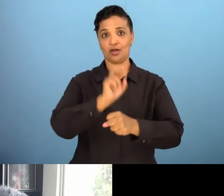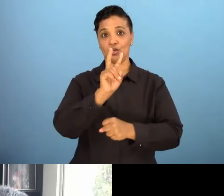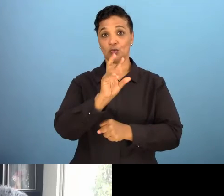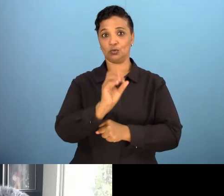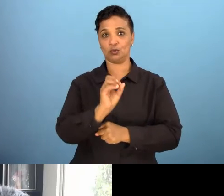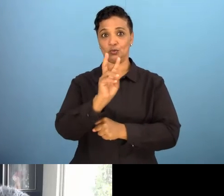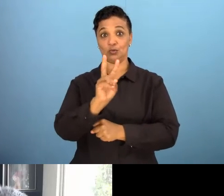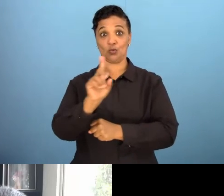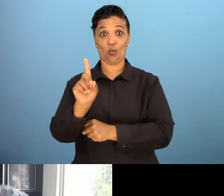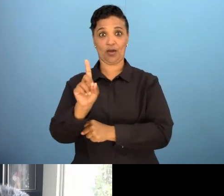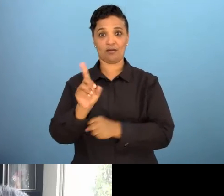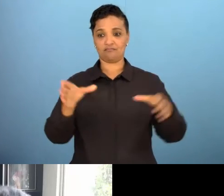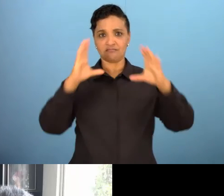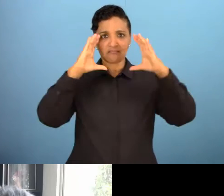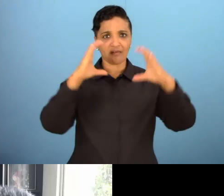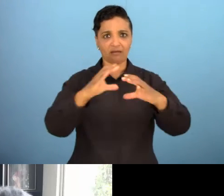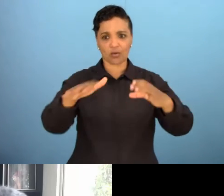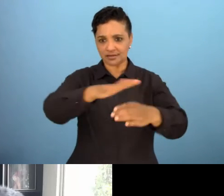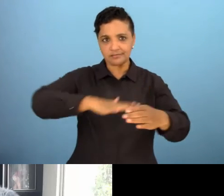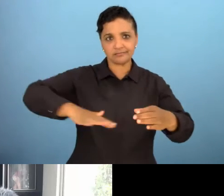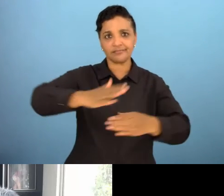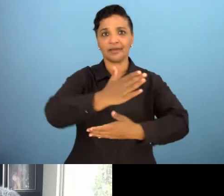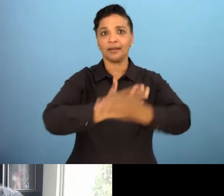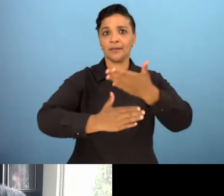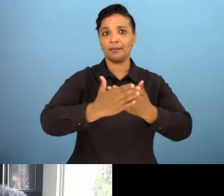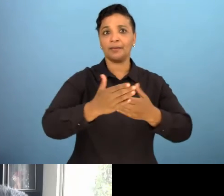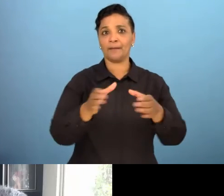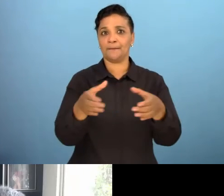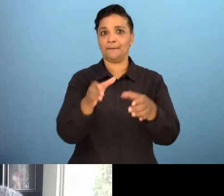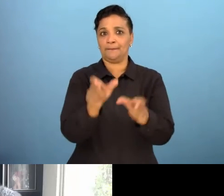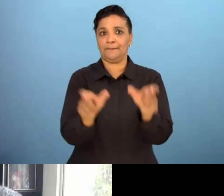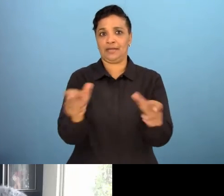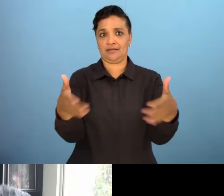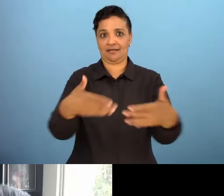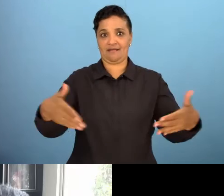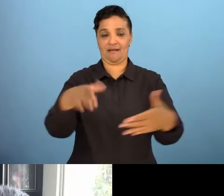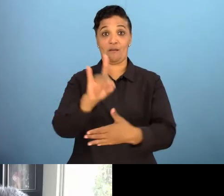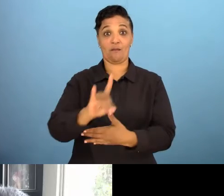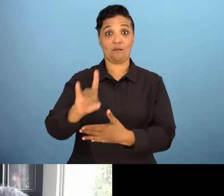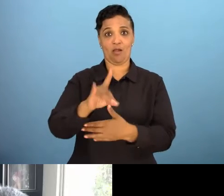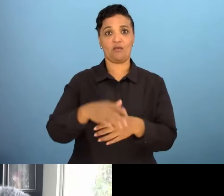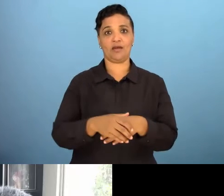Se realizó en el período de marzo y abril de 2021.